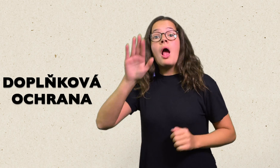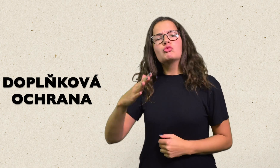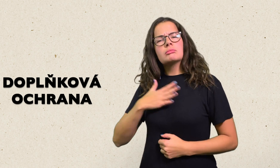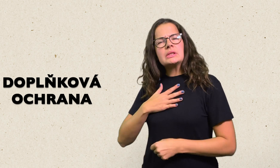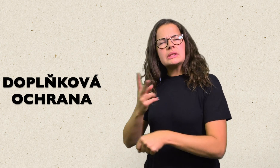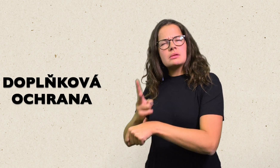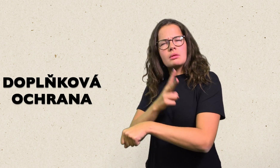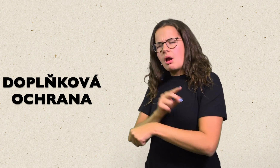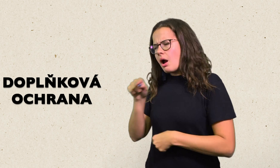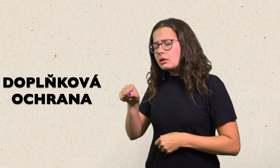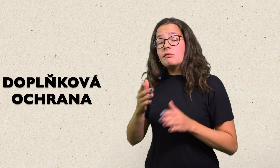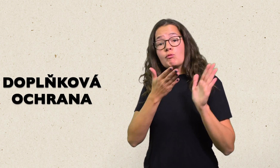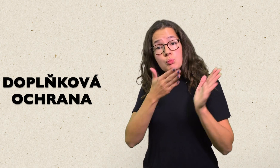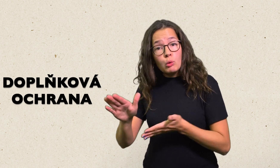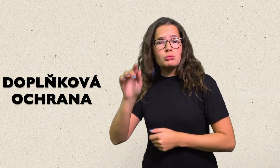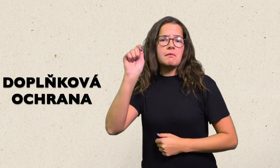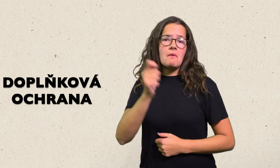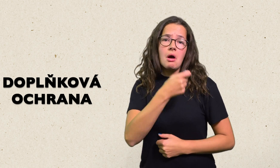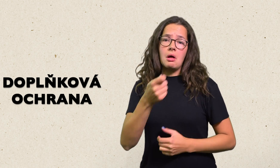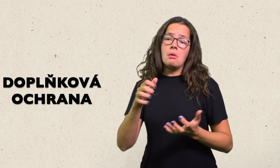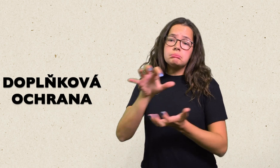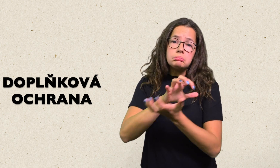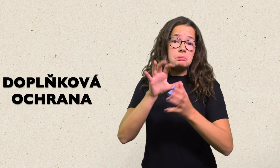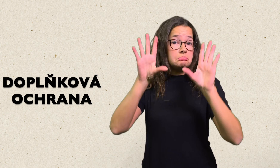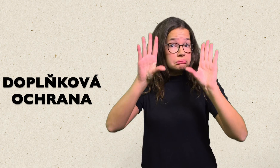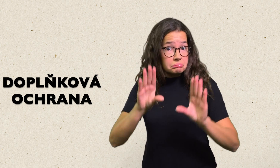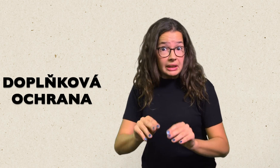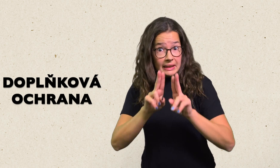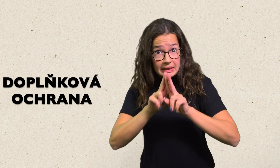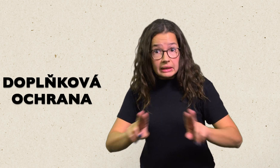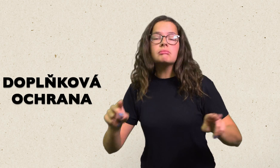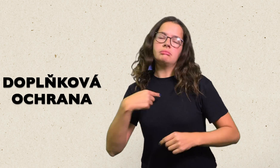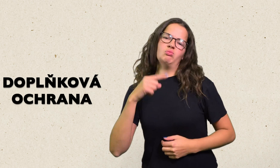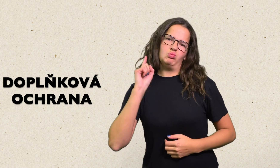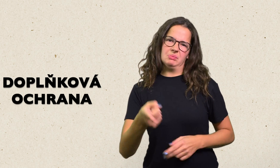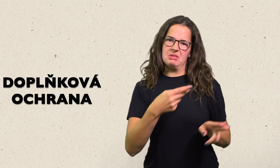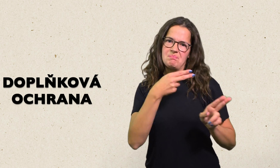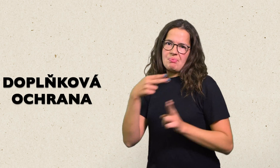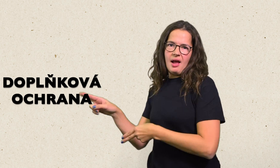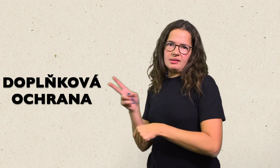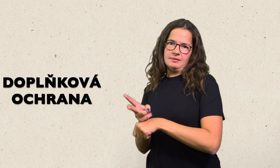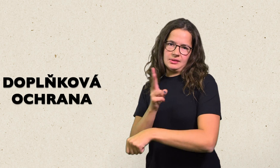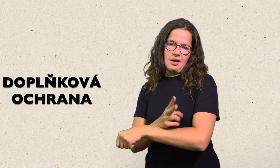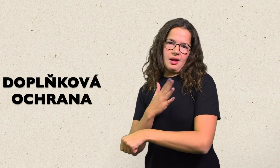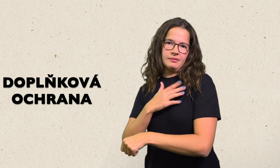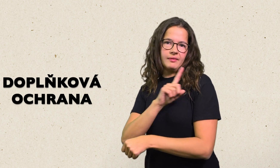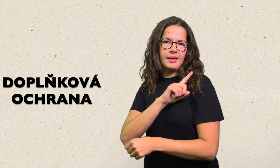dokud se situace v jejich domě zlepší. Když válka skončí, musí se vrátit do své země.